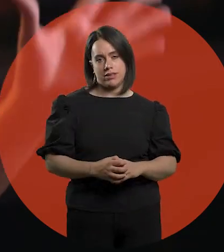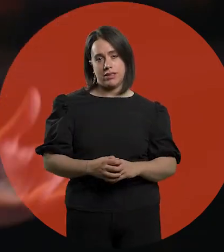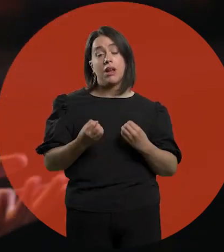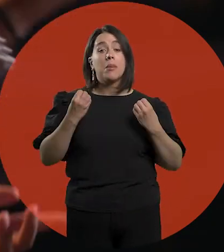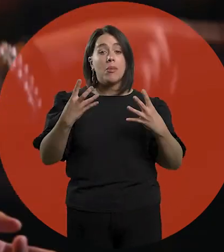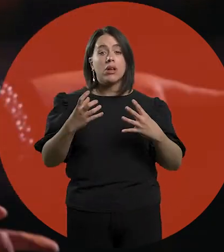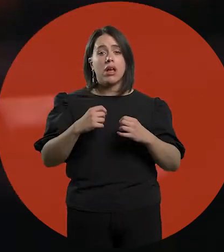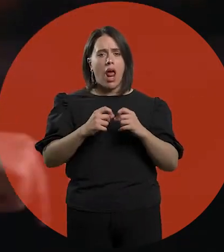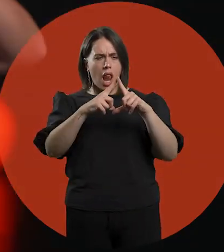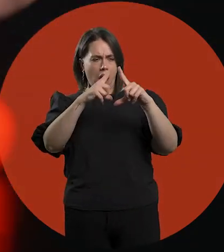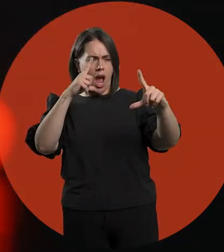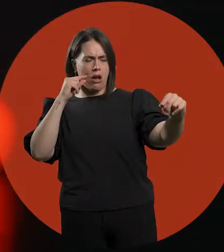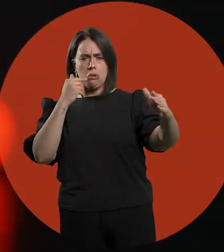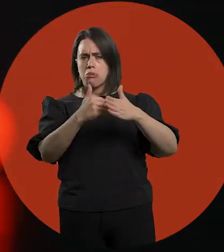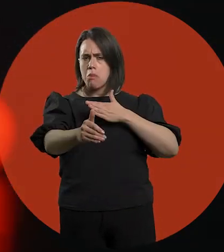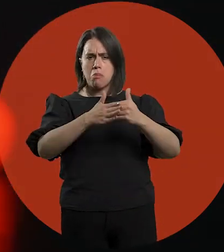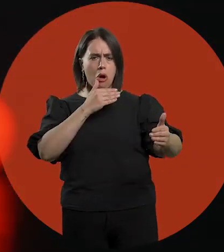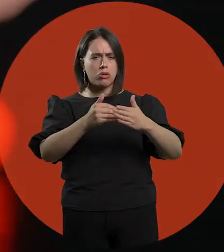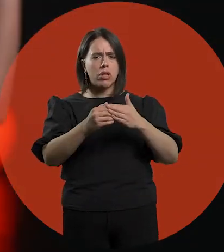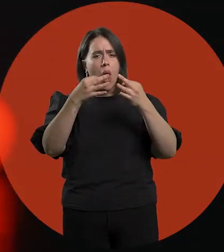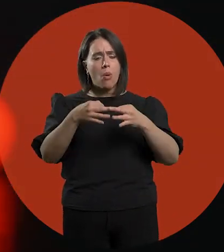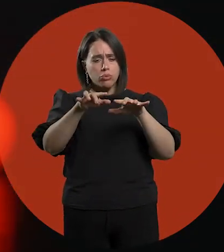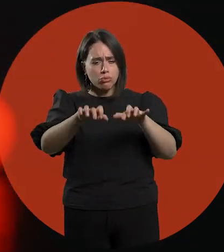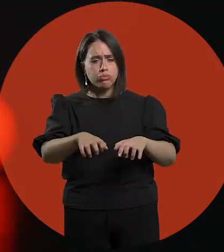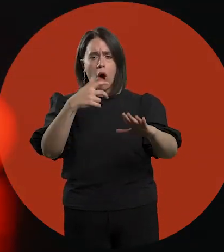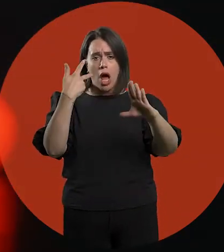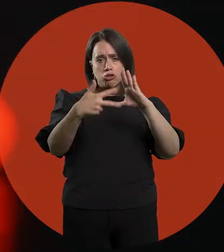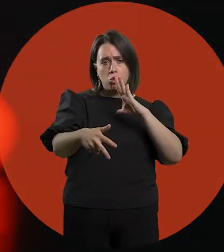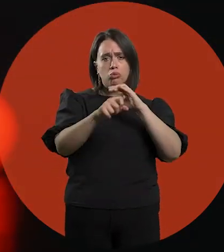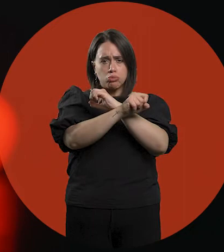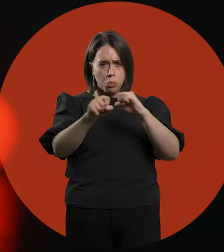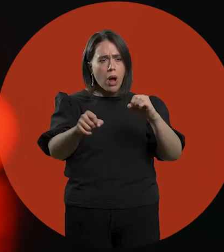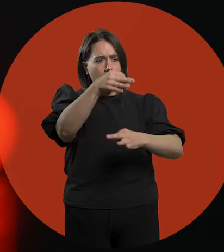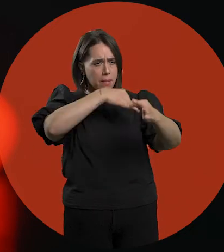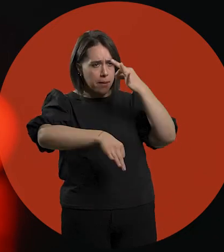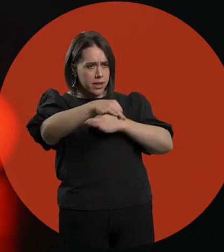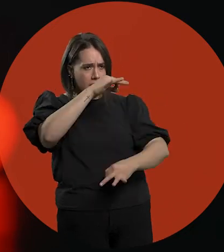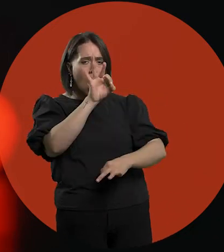Podés estar acá y yo allá y me podés estar dando una clase y me podés estar evaluando.